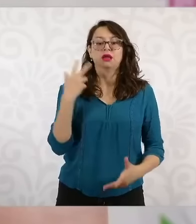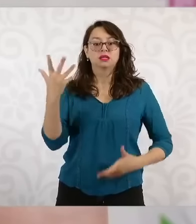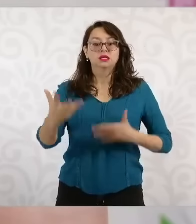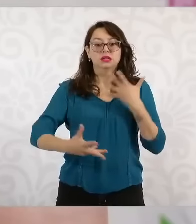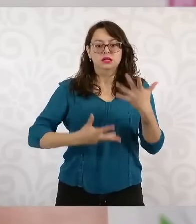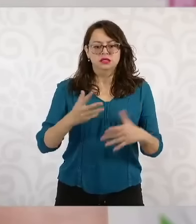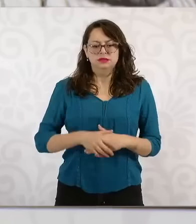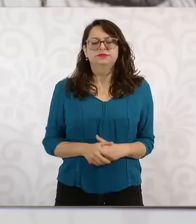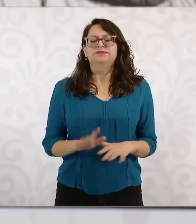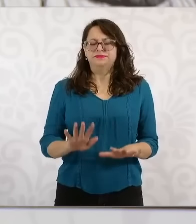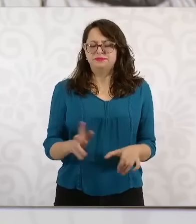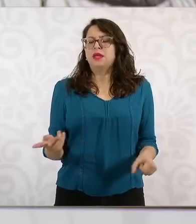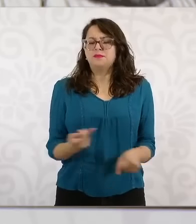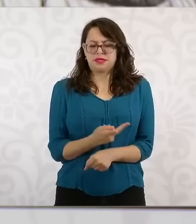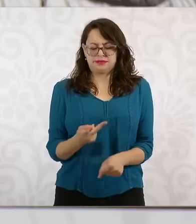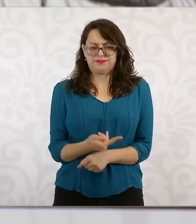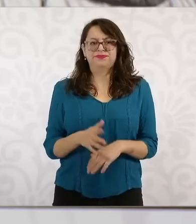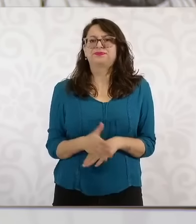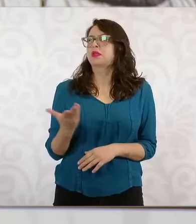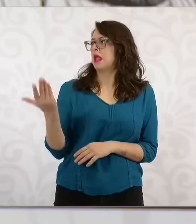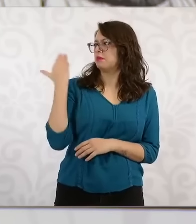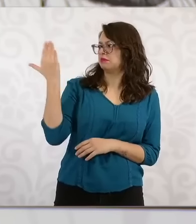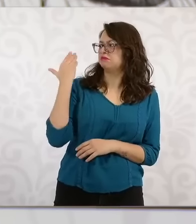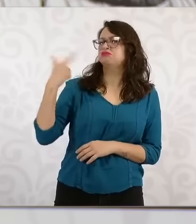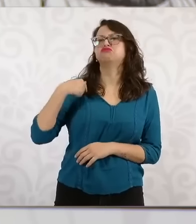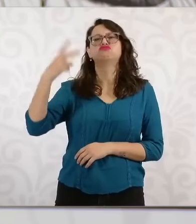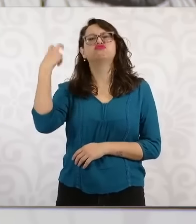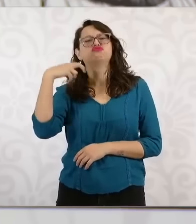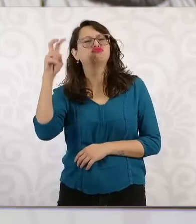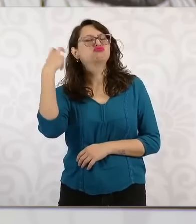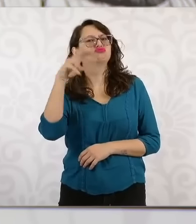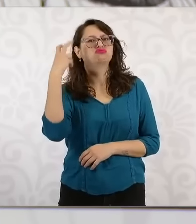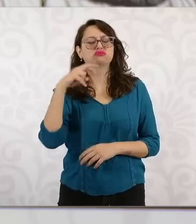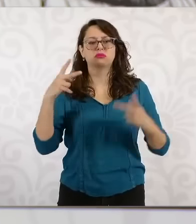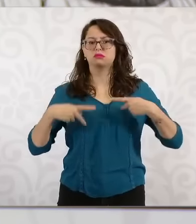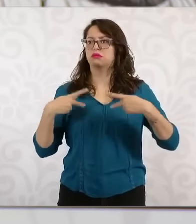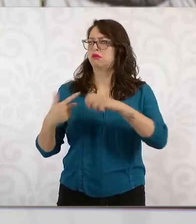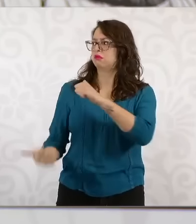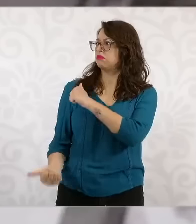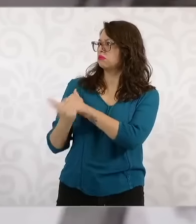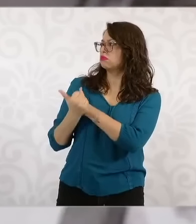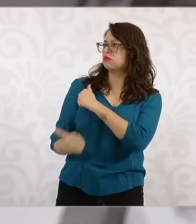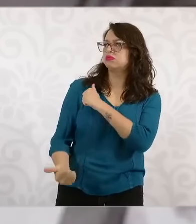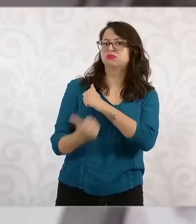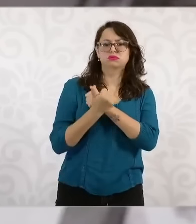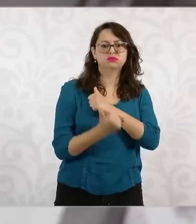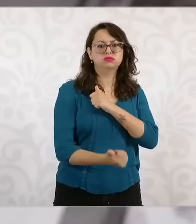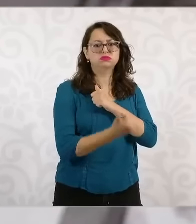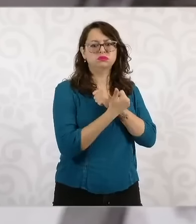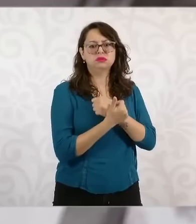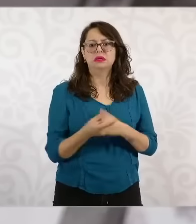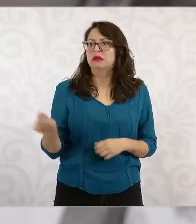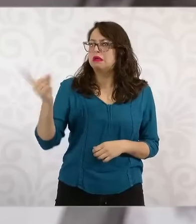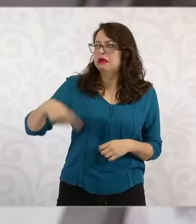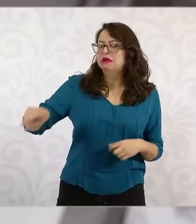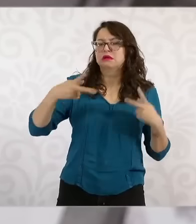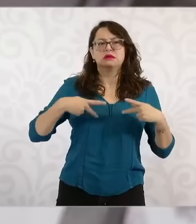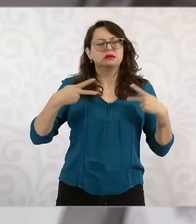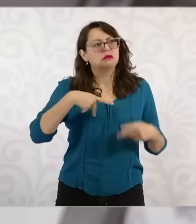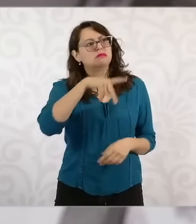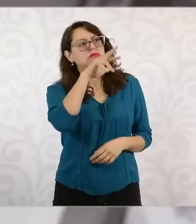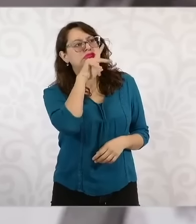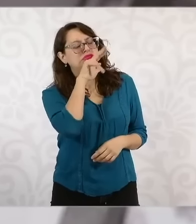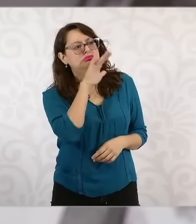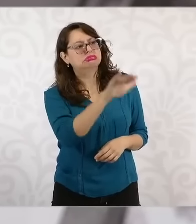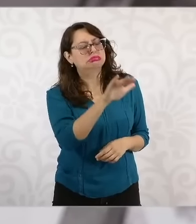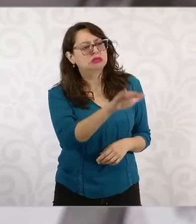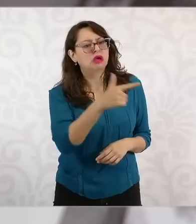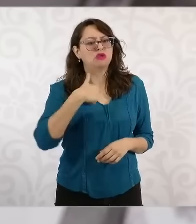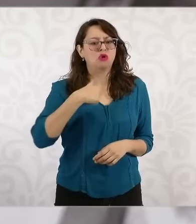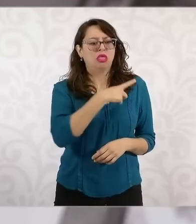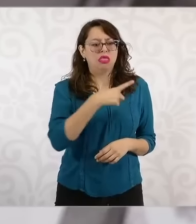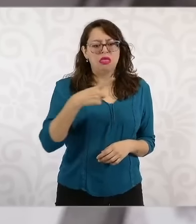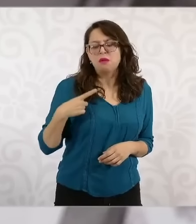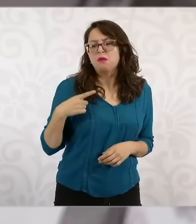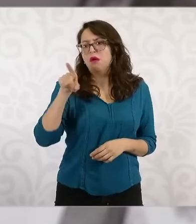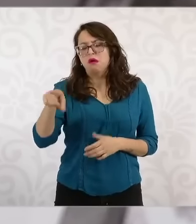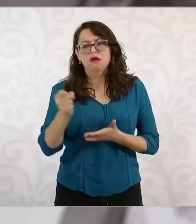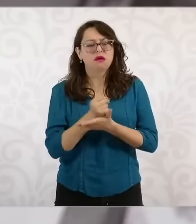escuchar mucho eh pues que la gente debía a esta financiera y que les estaban cobrando empresas.